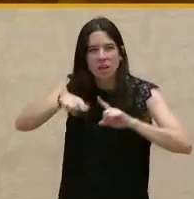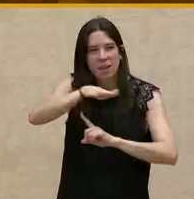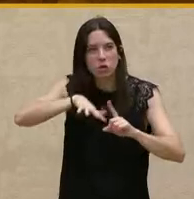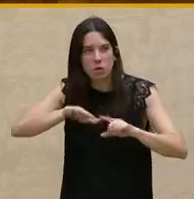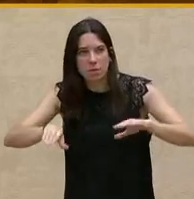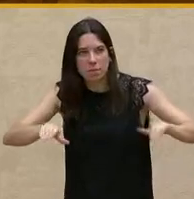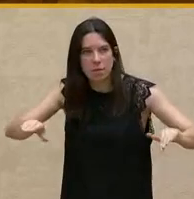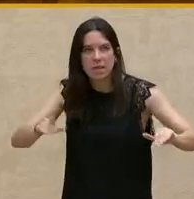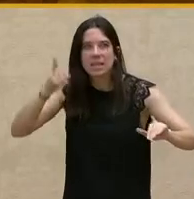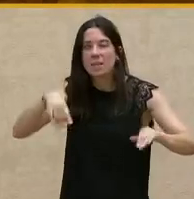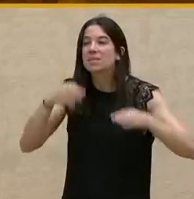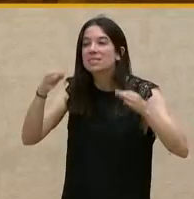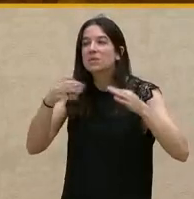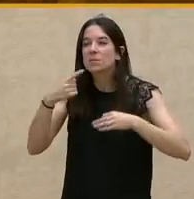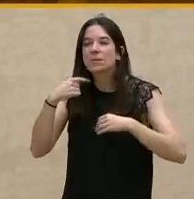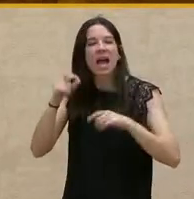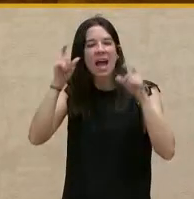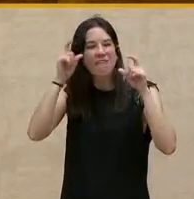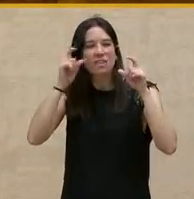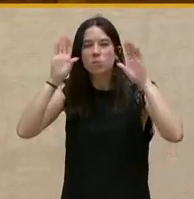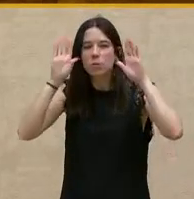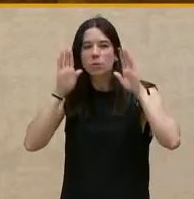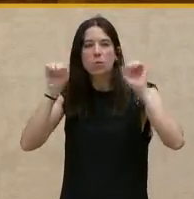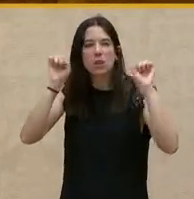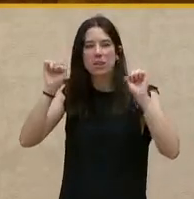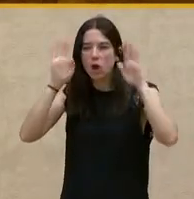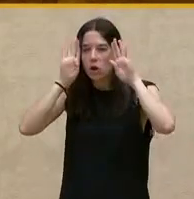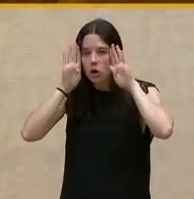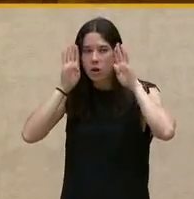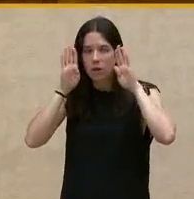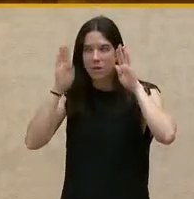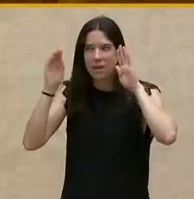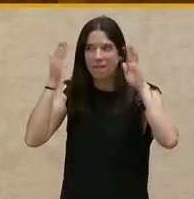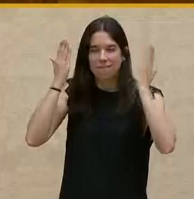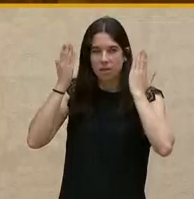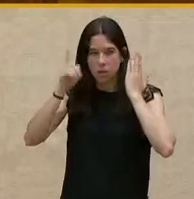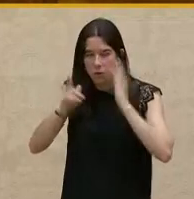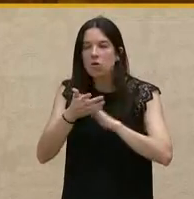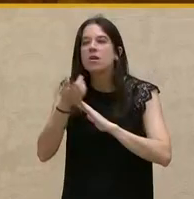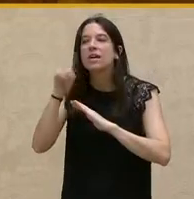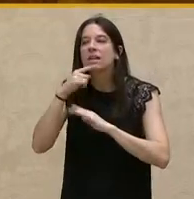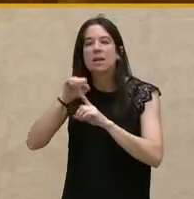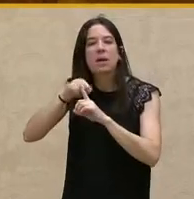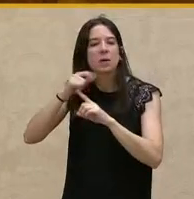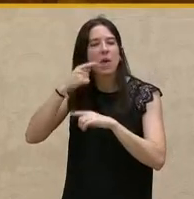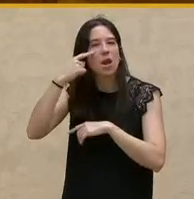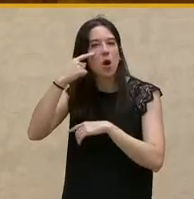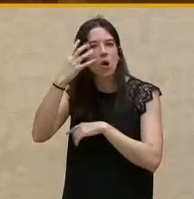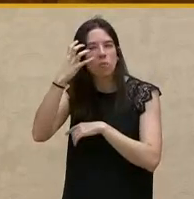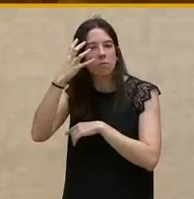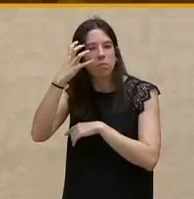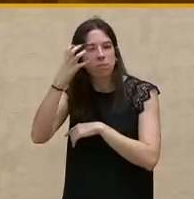con gafas que protejan los laterales y también la presión ocular que tengo que seguir controlando.